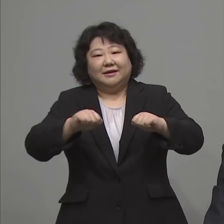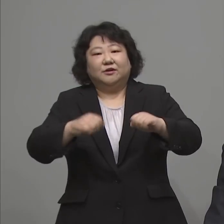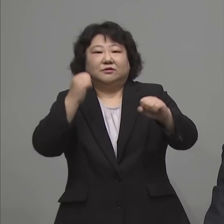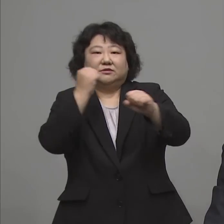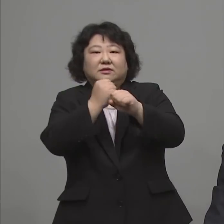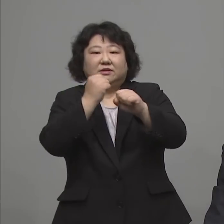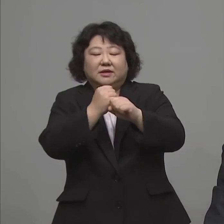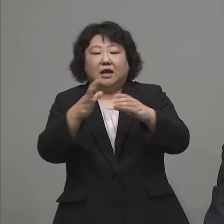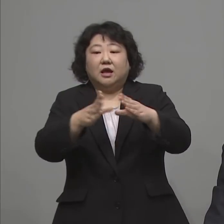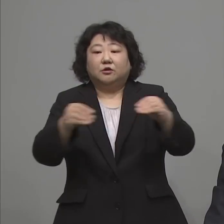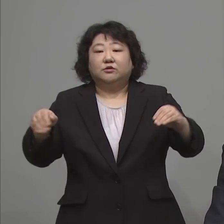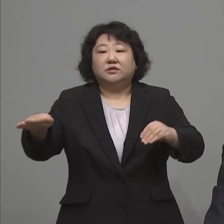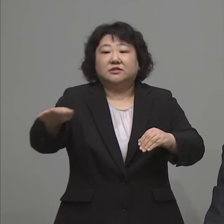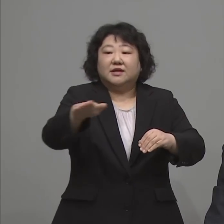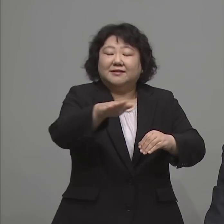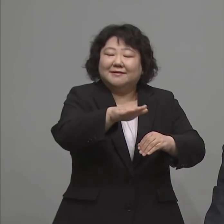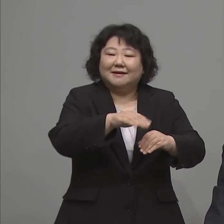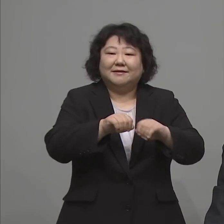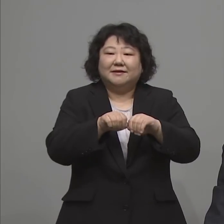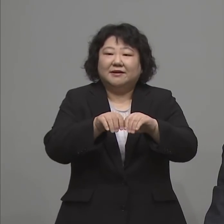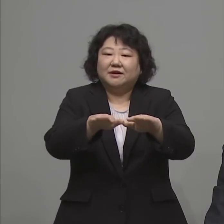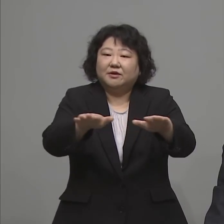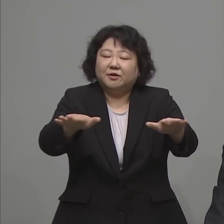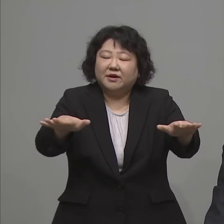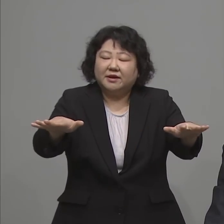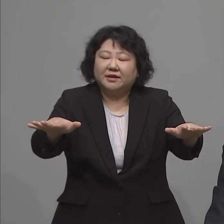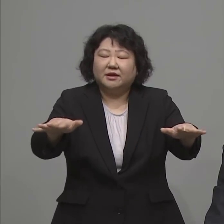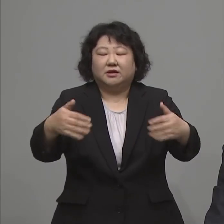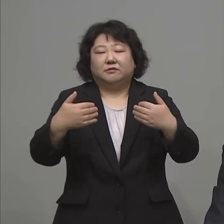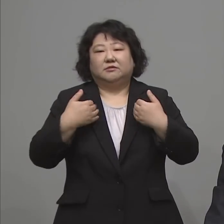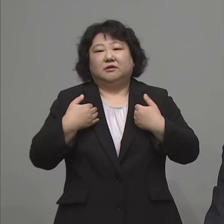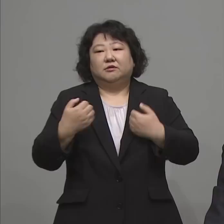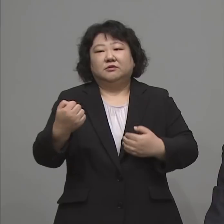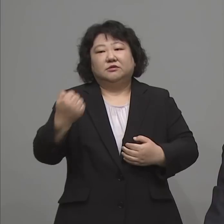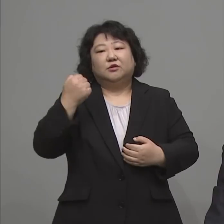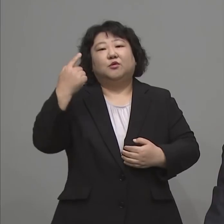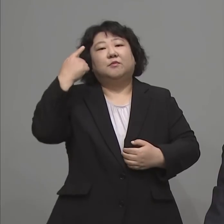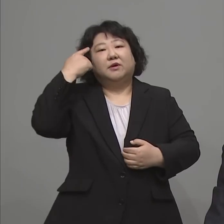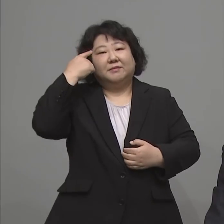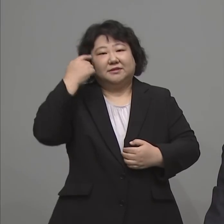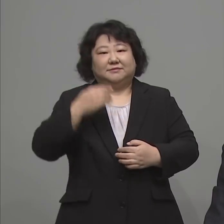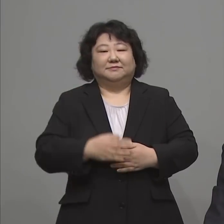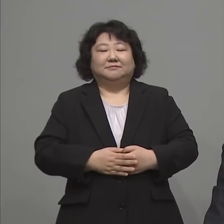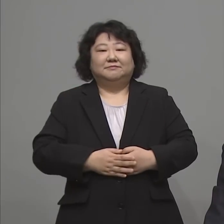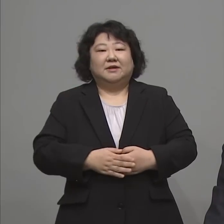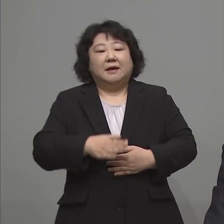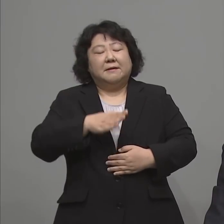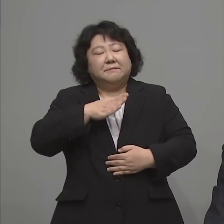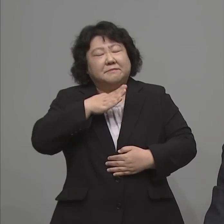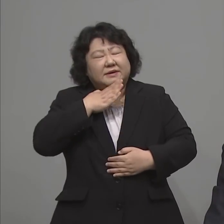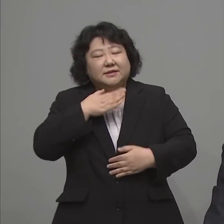国全体に 広げて いかなければと 強く 思います まさに今